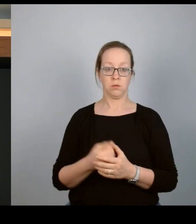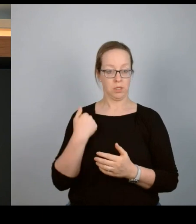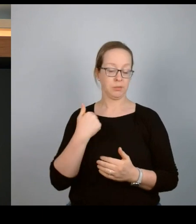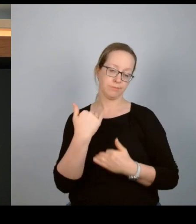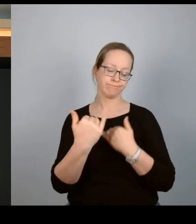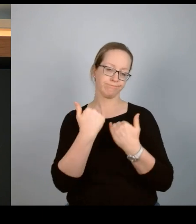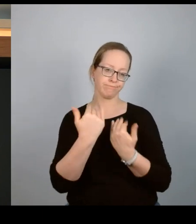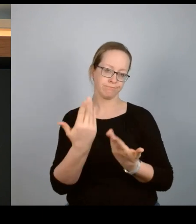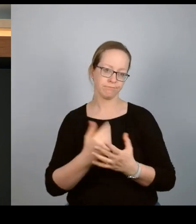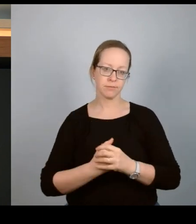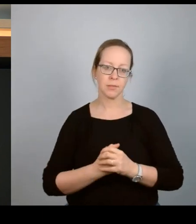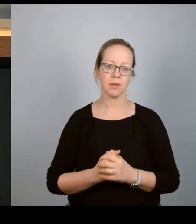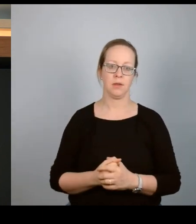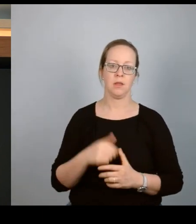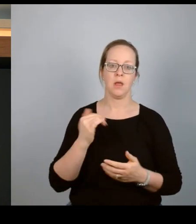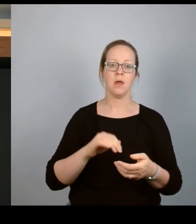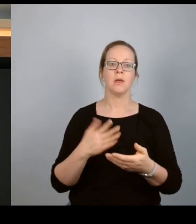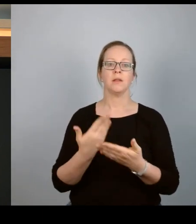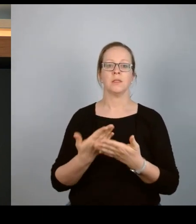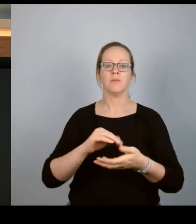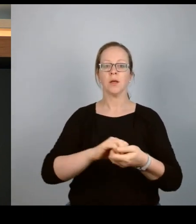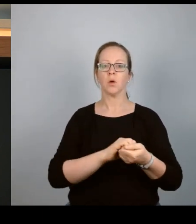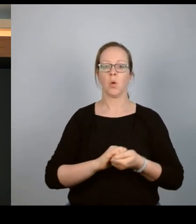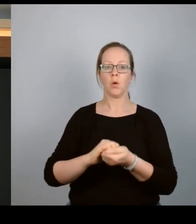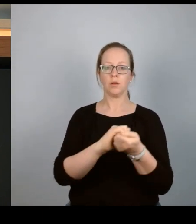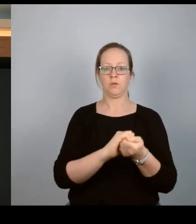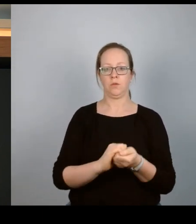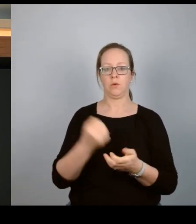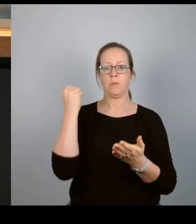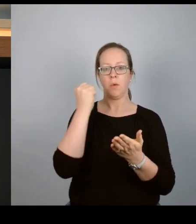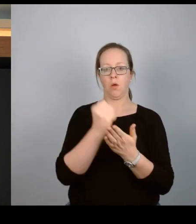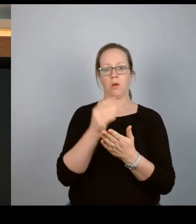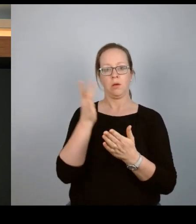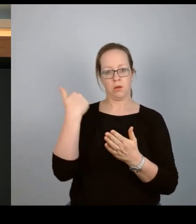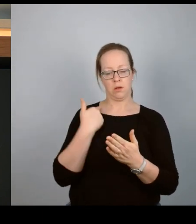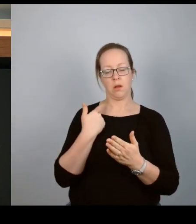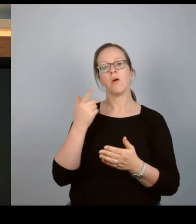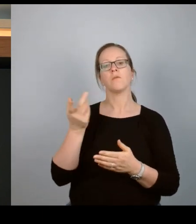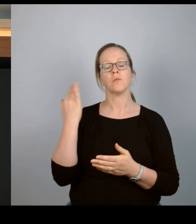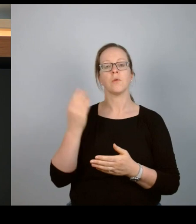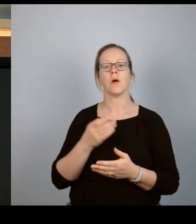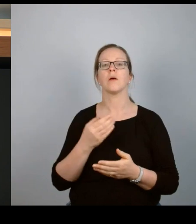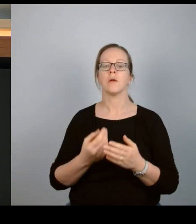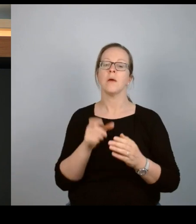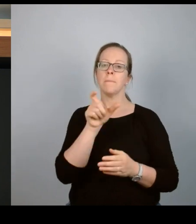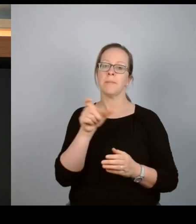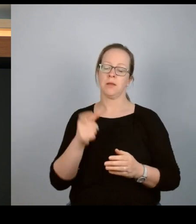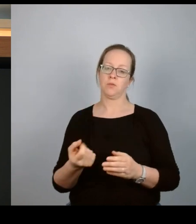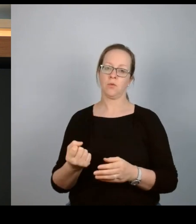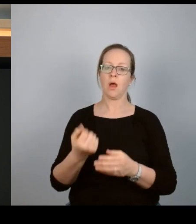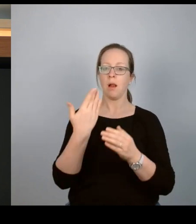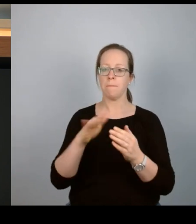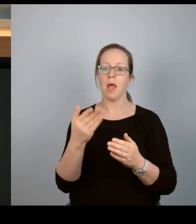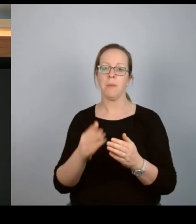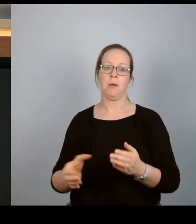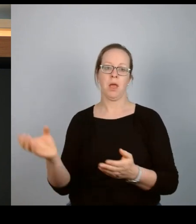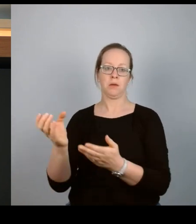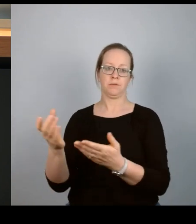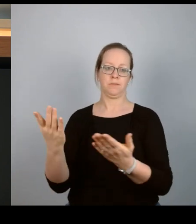und Transparenz. Gerade in Zeiten, in denen die Demokratie durch organisierte Fake News und Verschwörungstheorien von